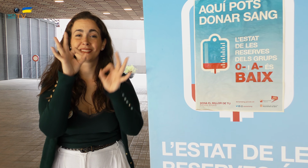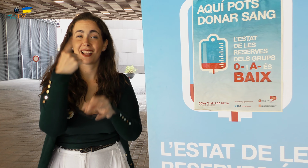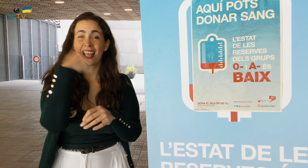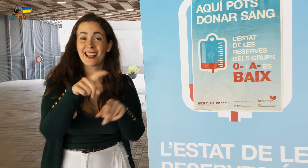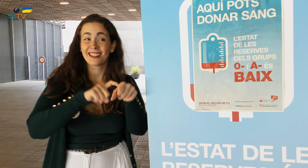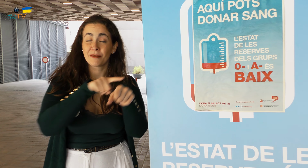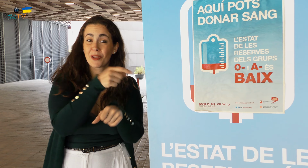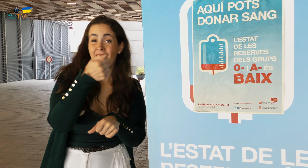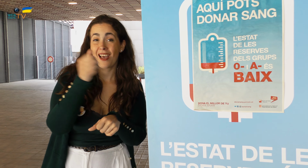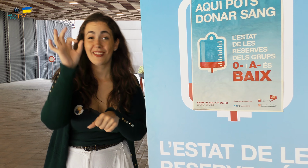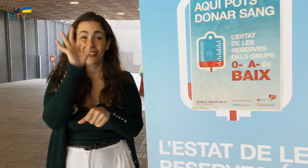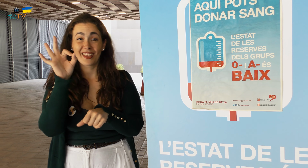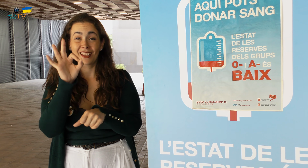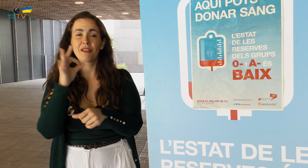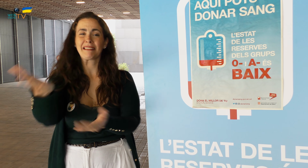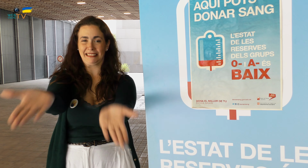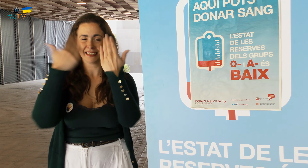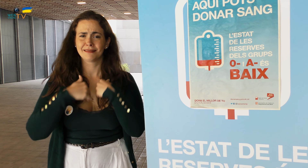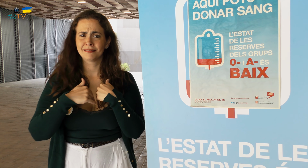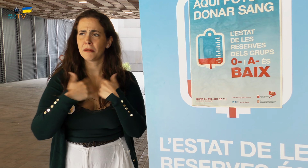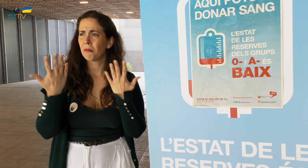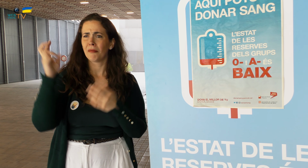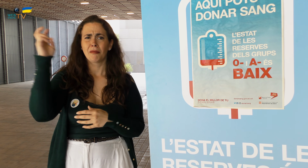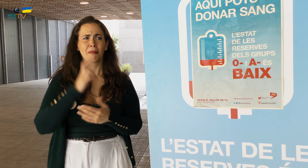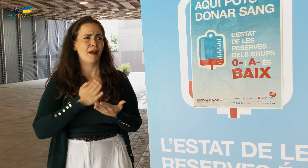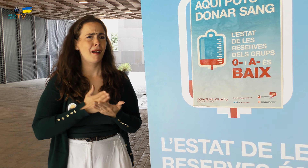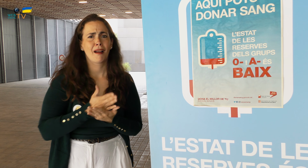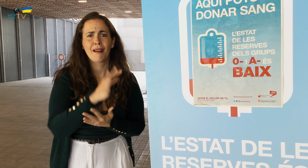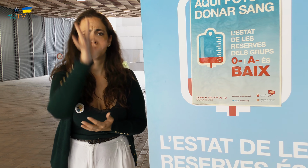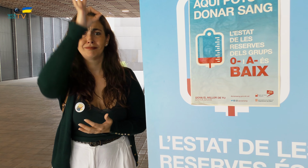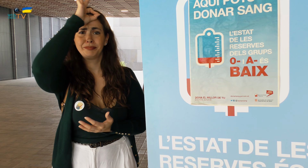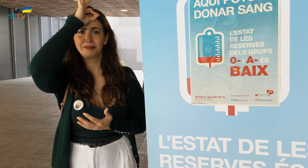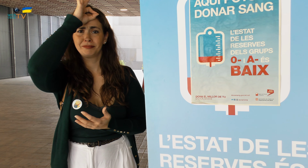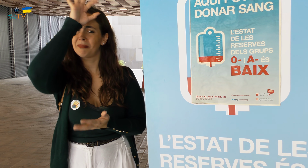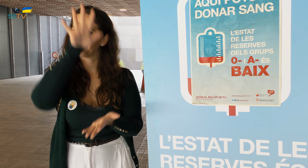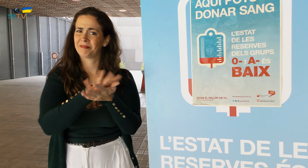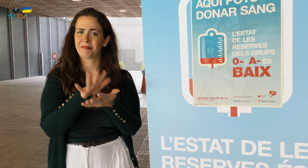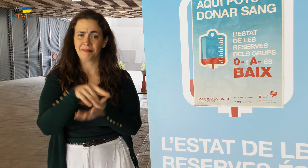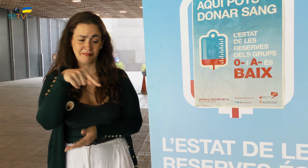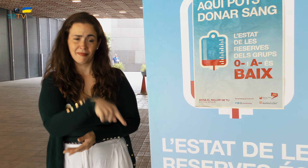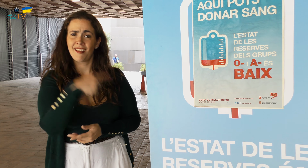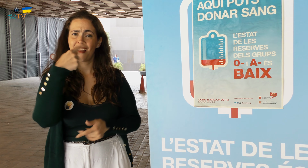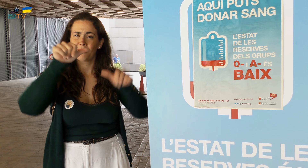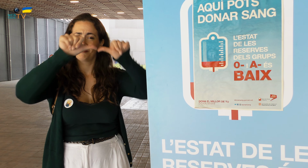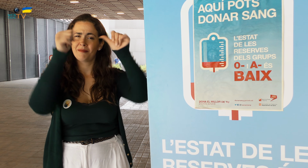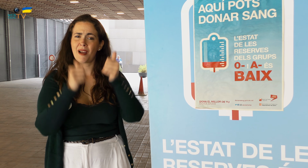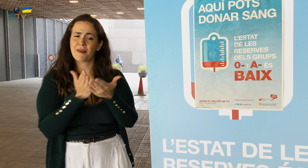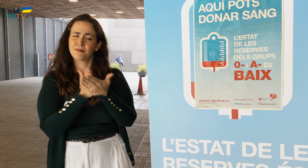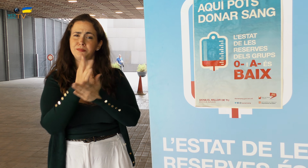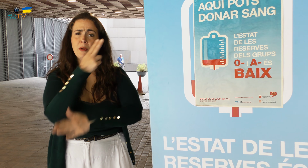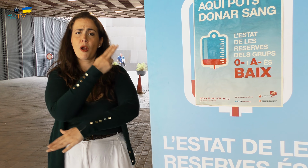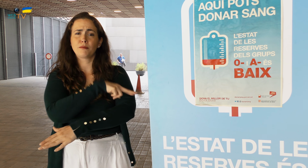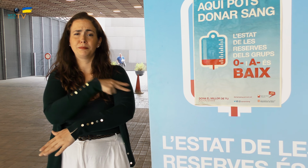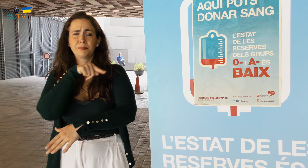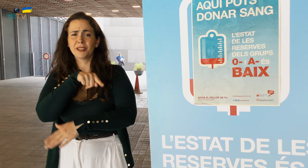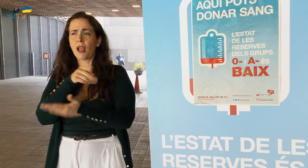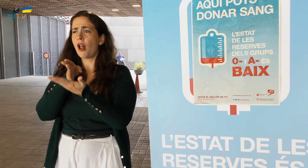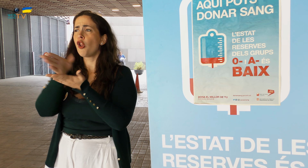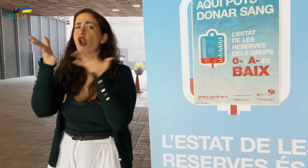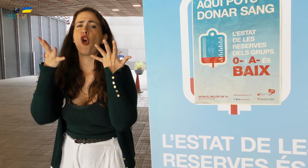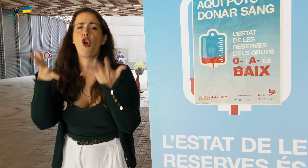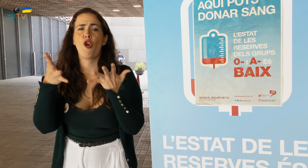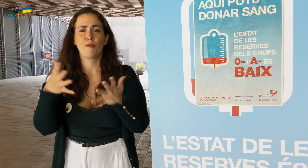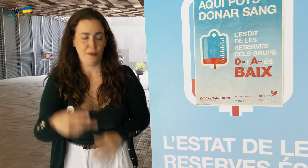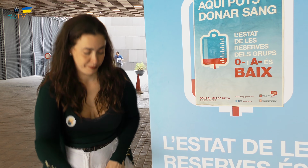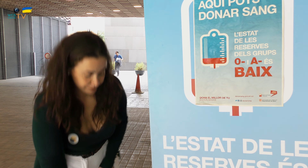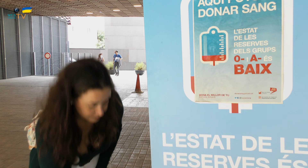si sou d’algun d’aquests dos grups. Si no sabeu com arribar, aquí teniu un mapa per orientar-vos per l’hospital.